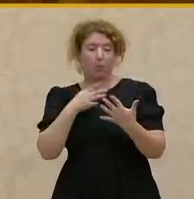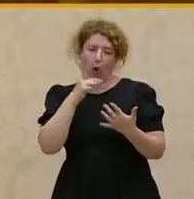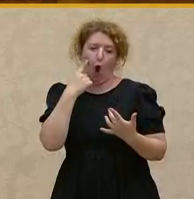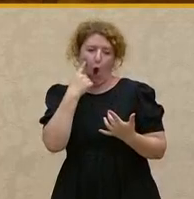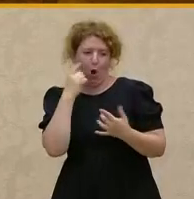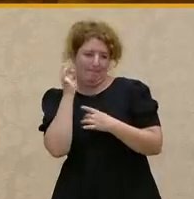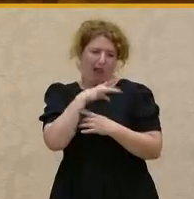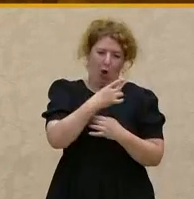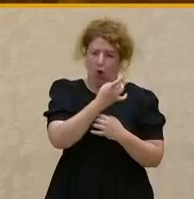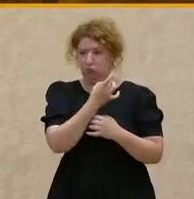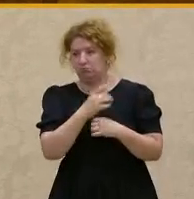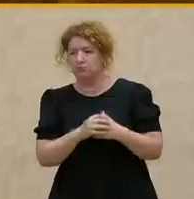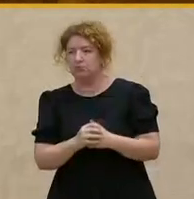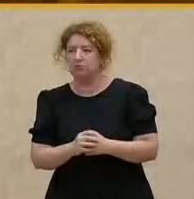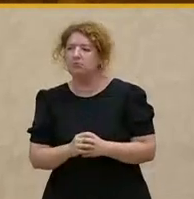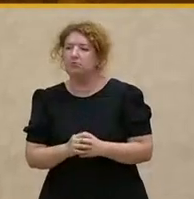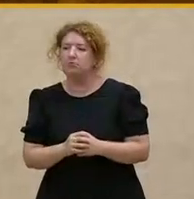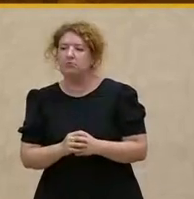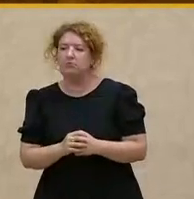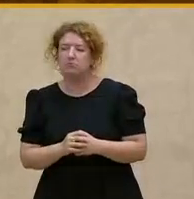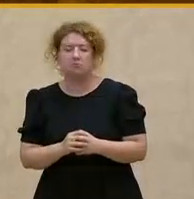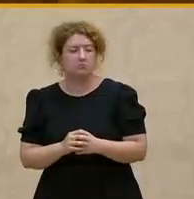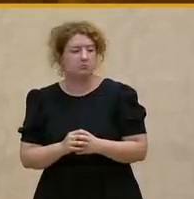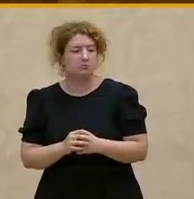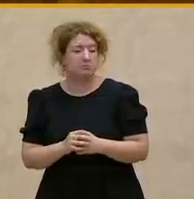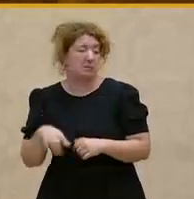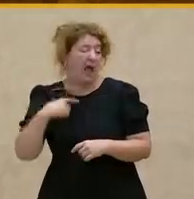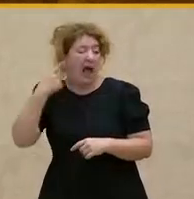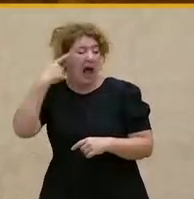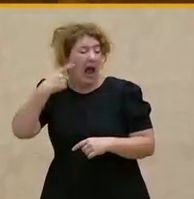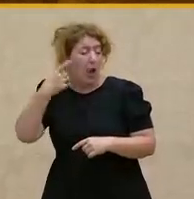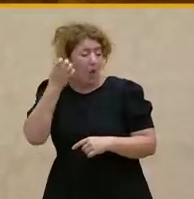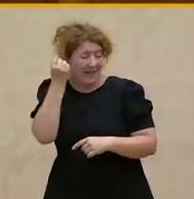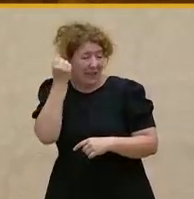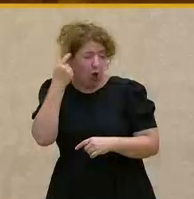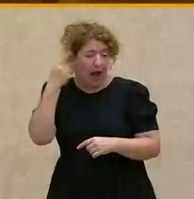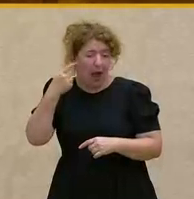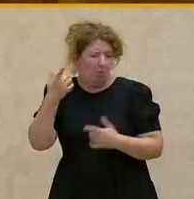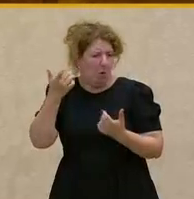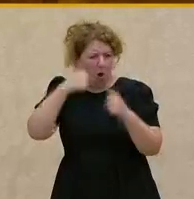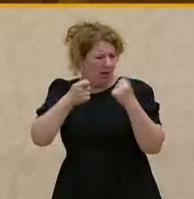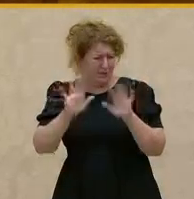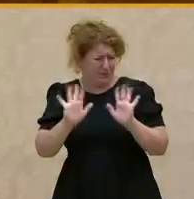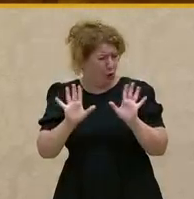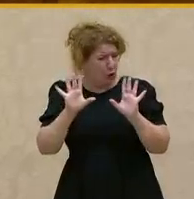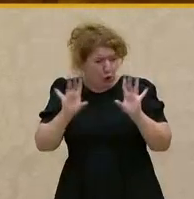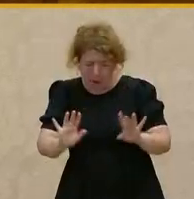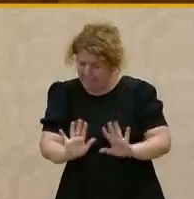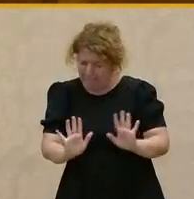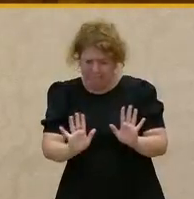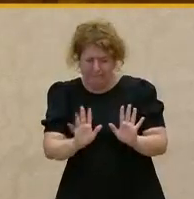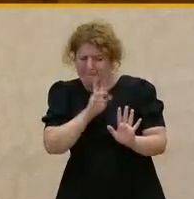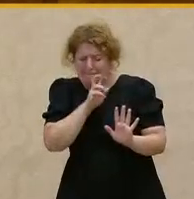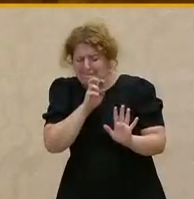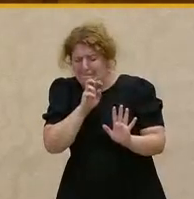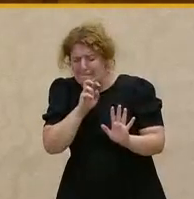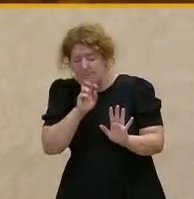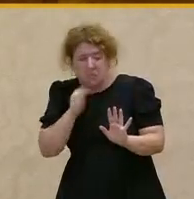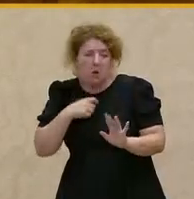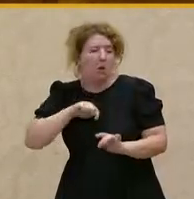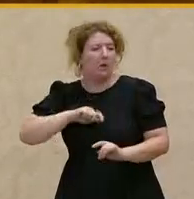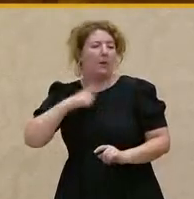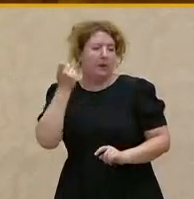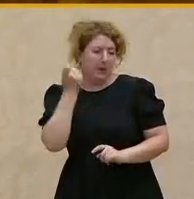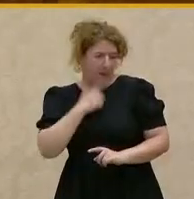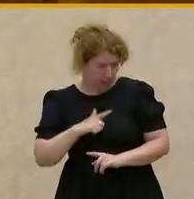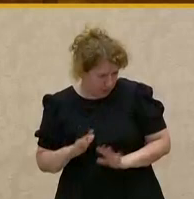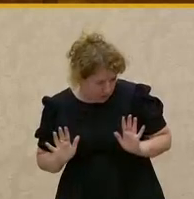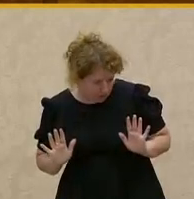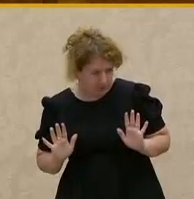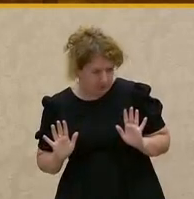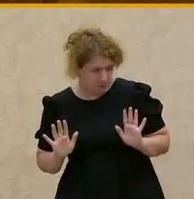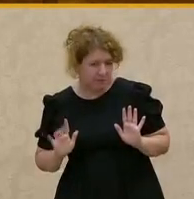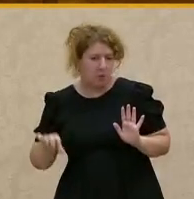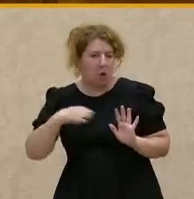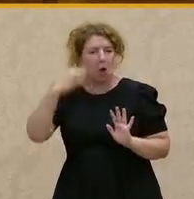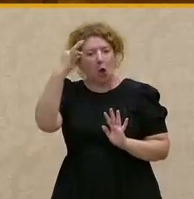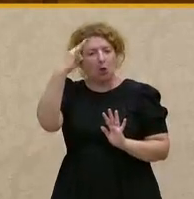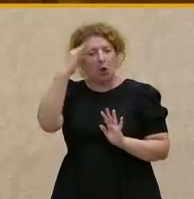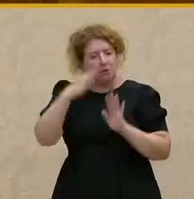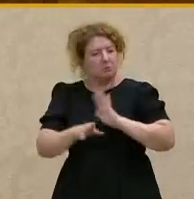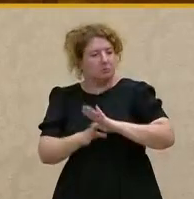otro y realmente lo del glaucoma me dijeron que no hacía falta operar. Mantenemos las gotas y